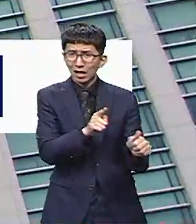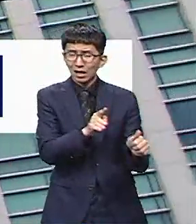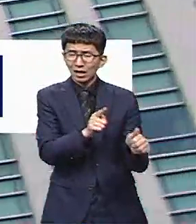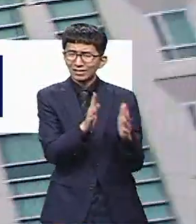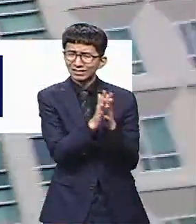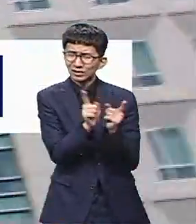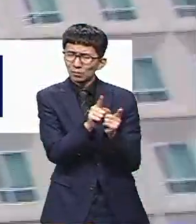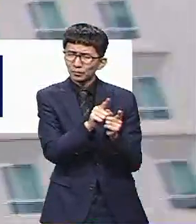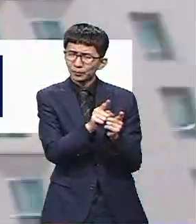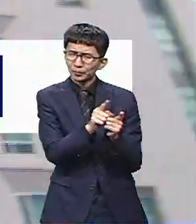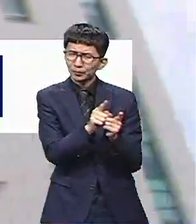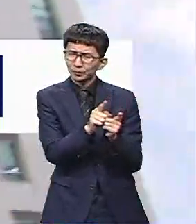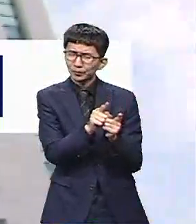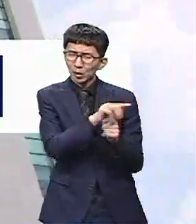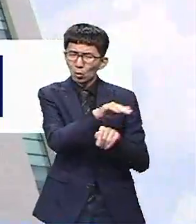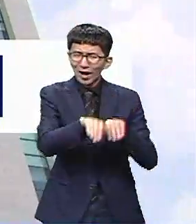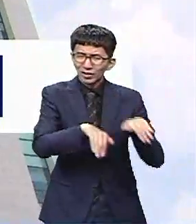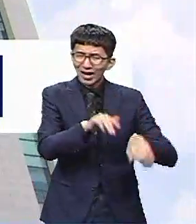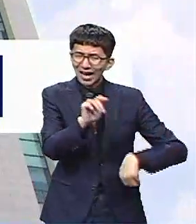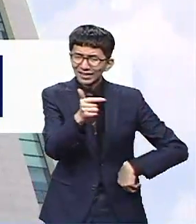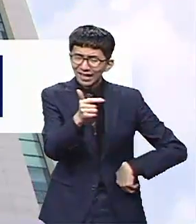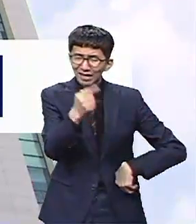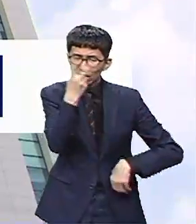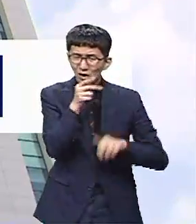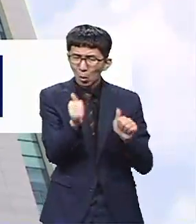행위를 직접 관여가 아니라고 검찰이 판단한 건 논란이 될 수 있는 대목입니다.